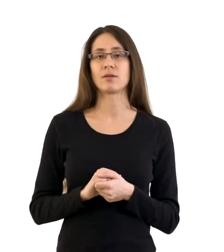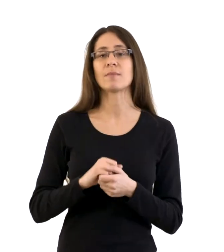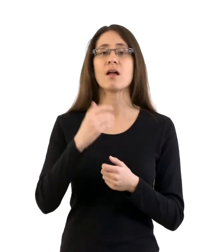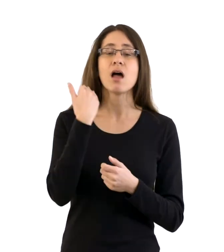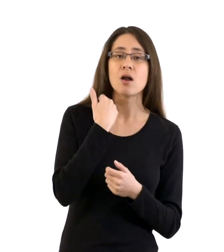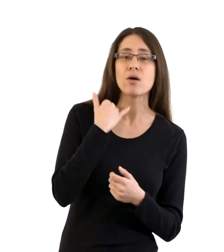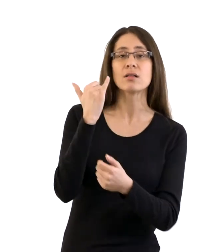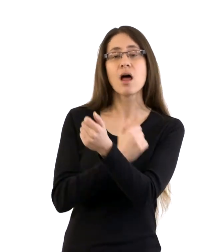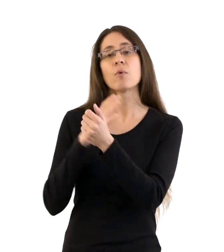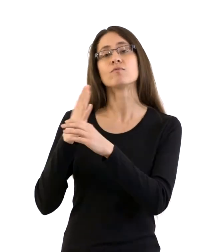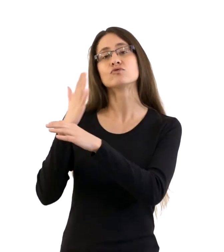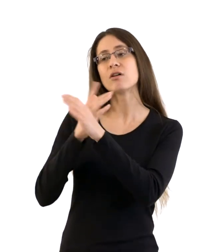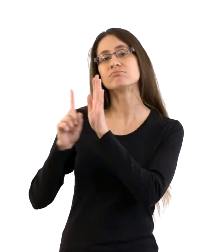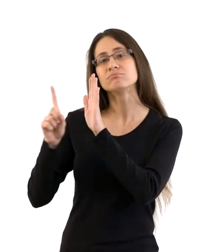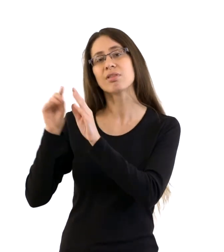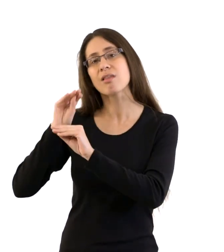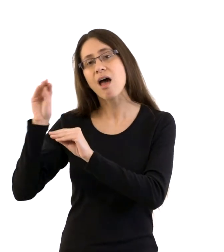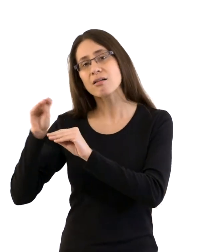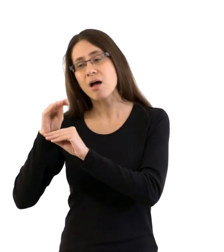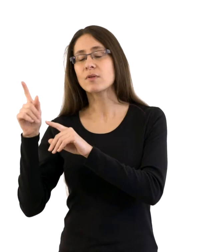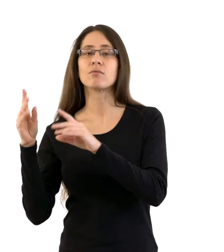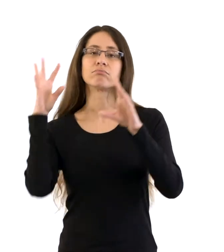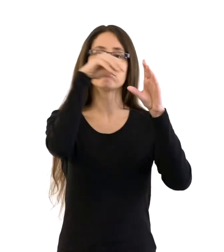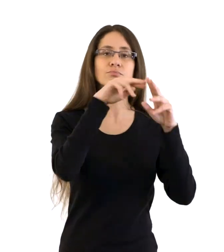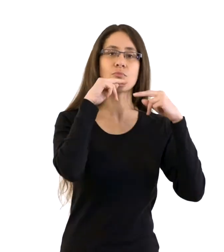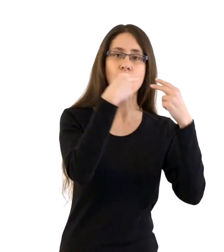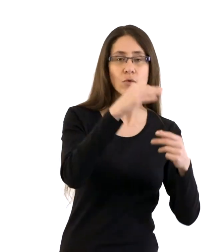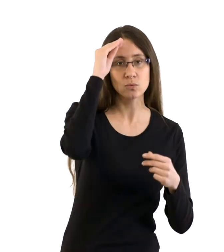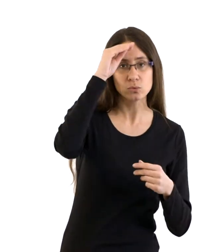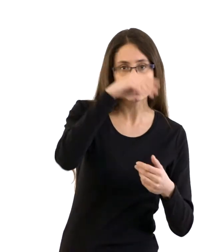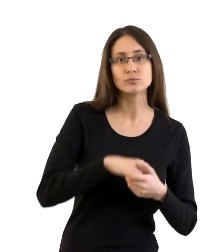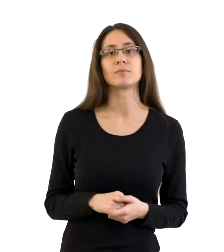uzależnieni od alkoholu i narkotyków po zakończeniu programu terapeutycznego,